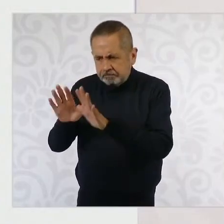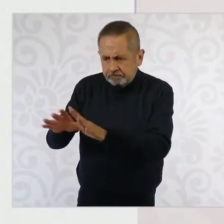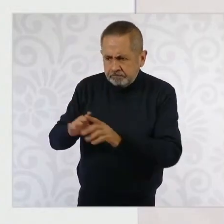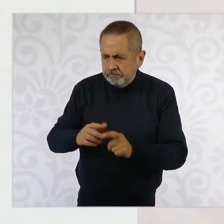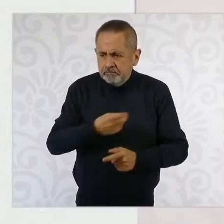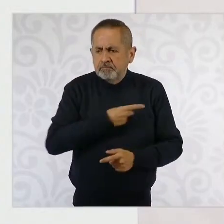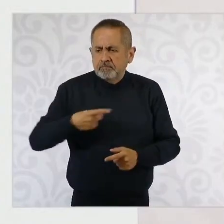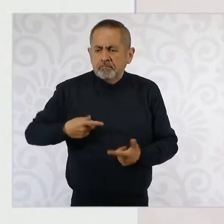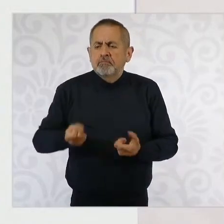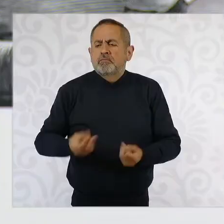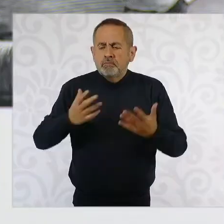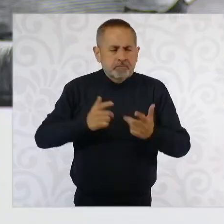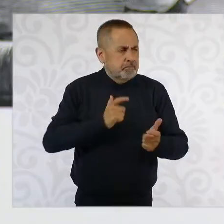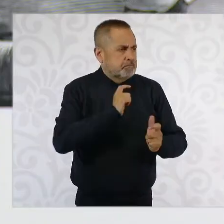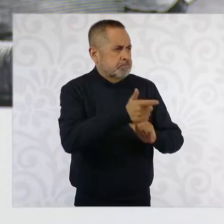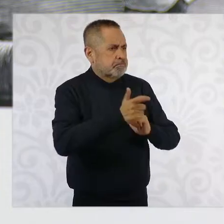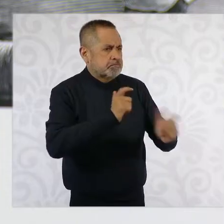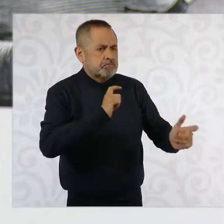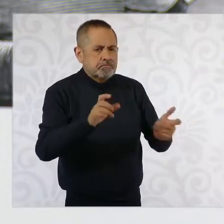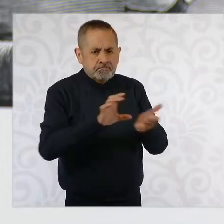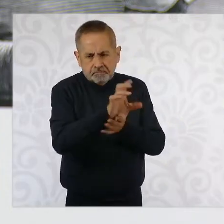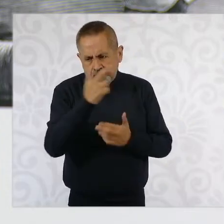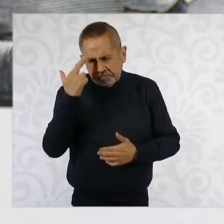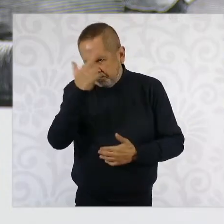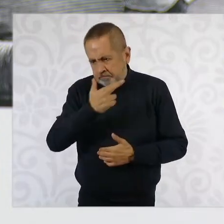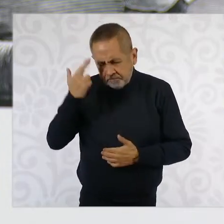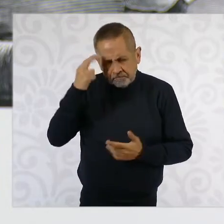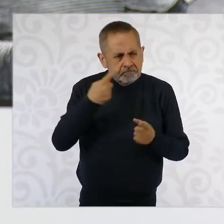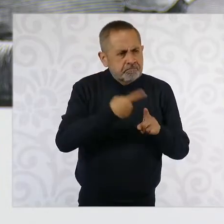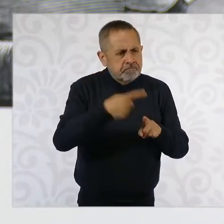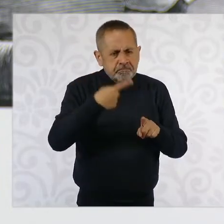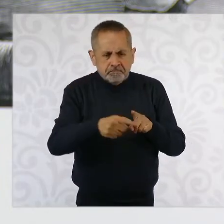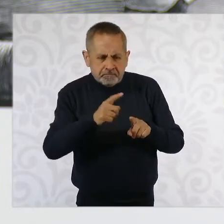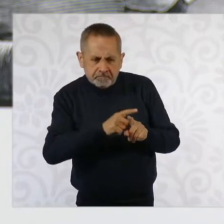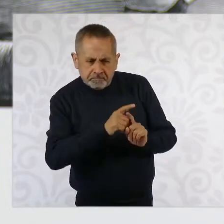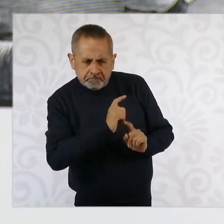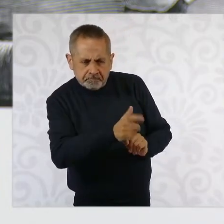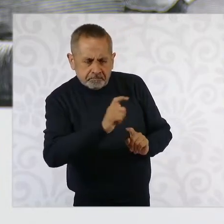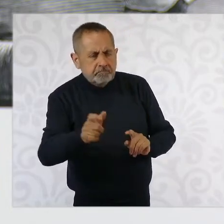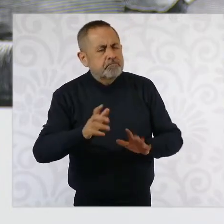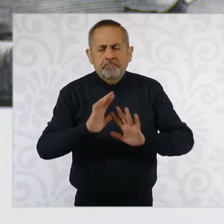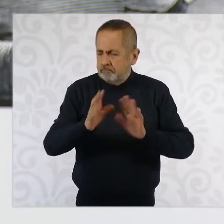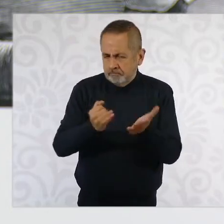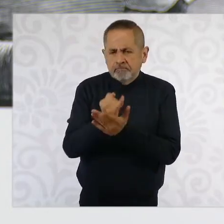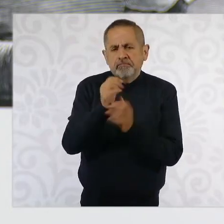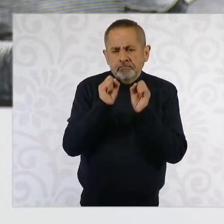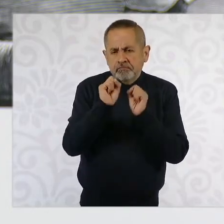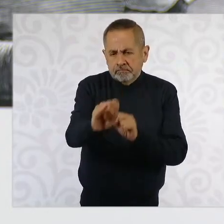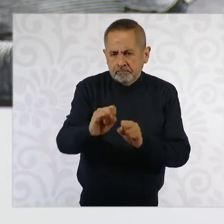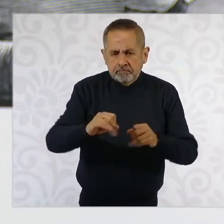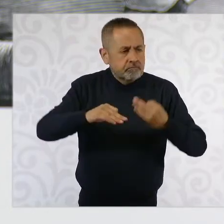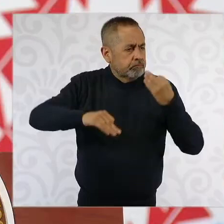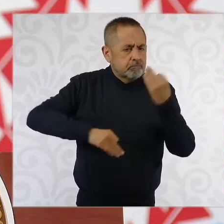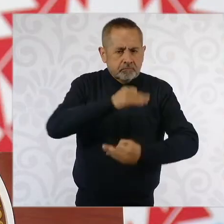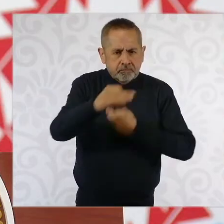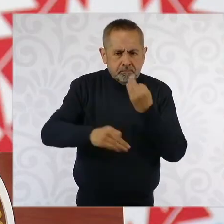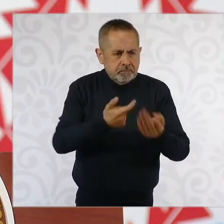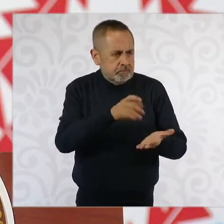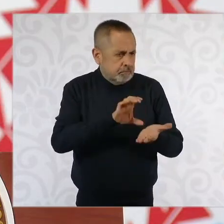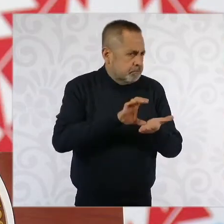había una eh revisión de las distintas áreas y se va a pagar a todos los que les debe Pemex a todos